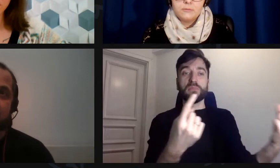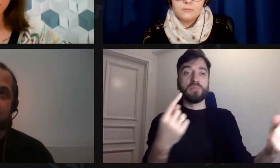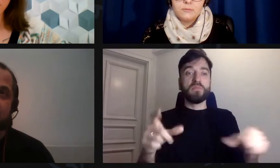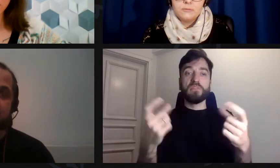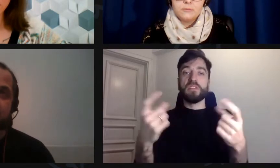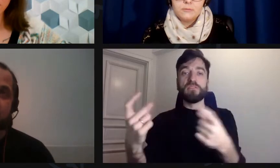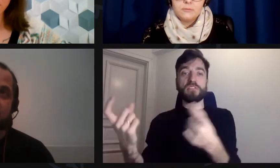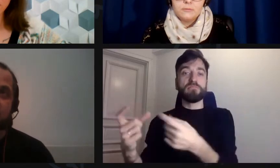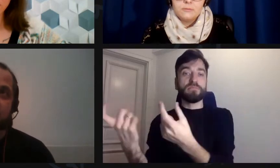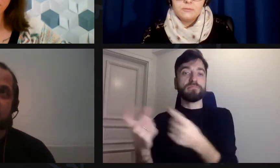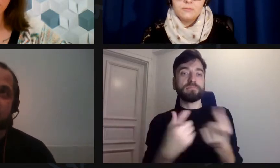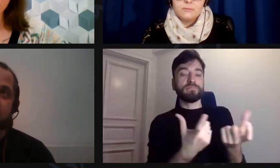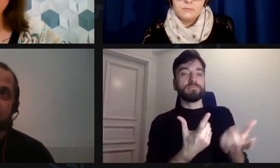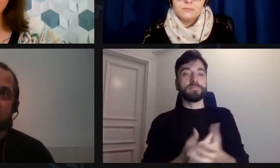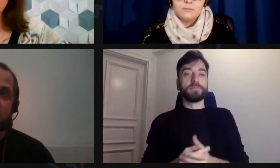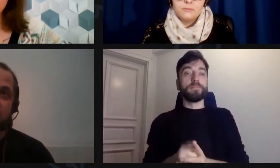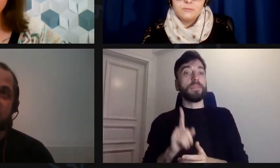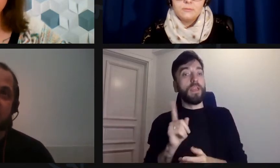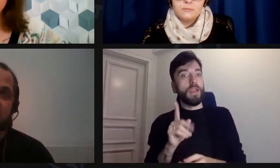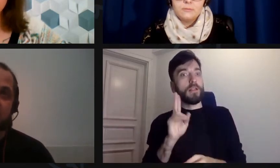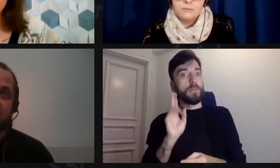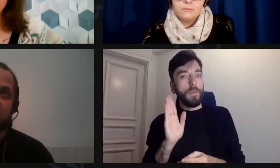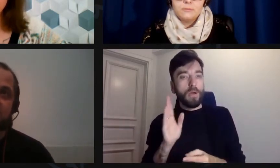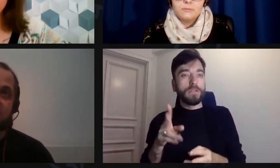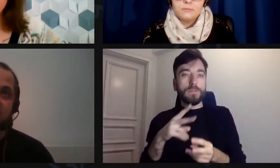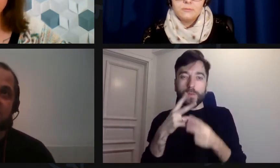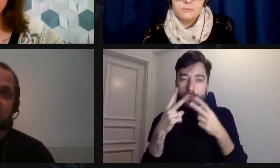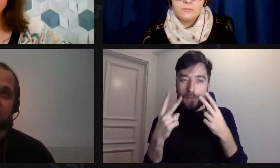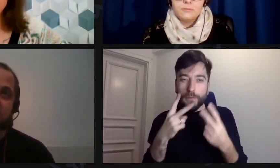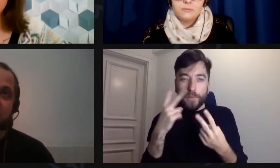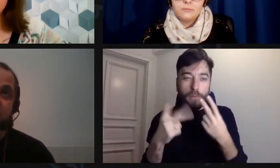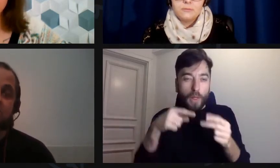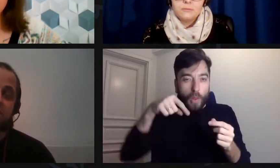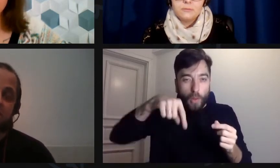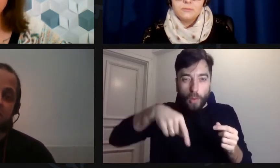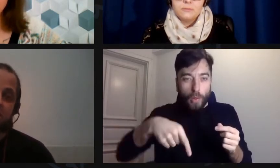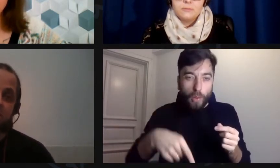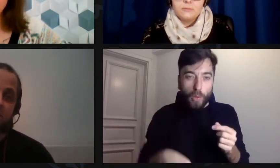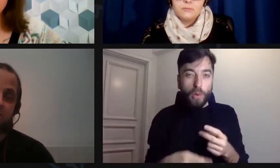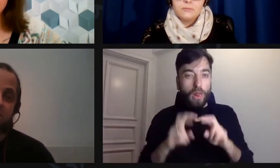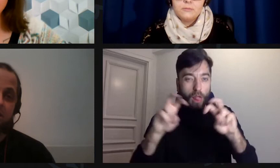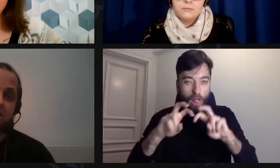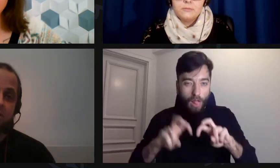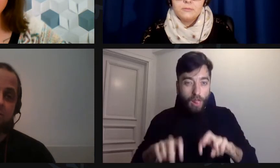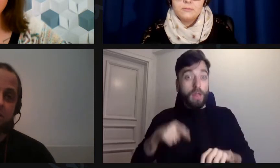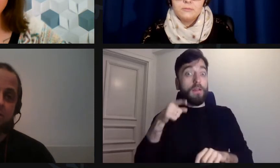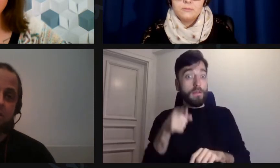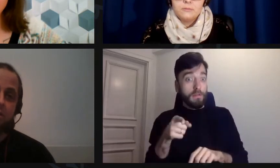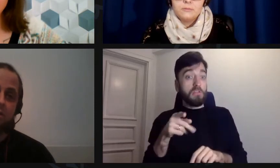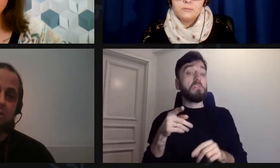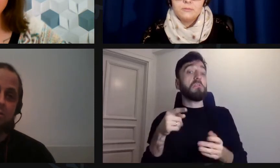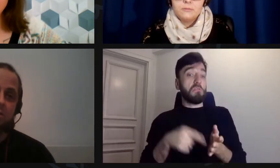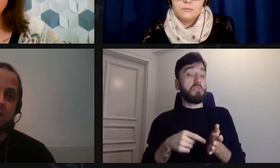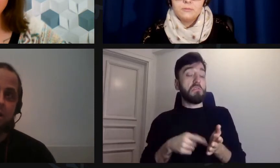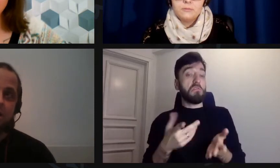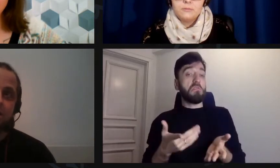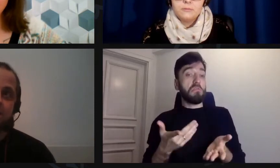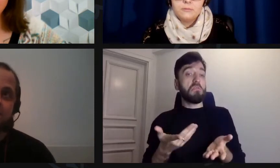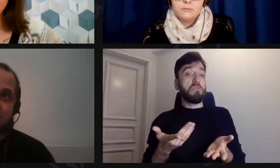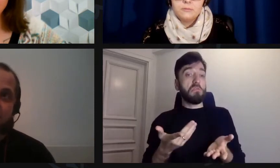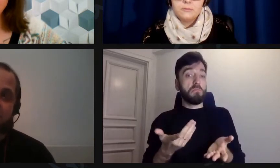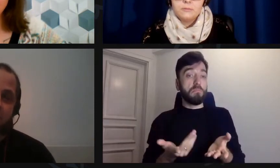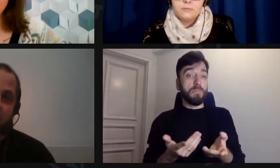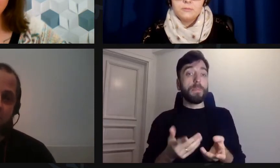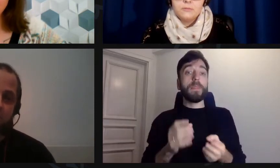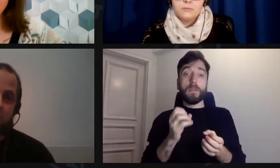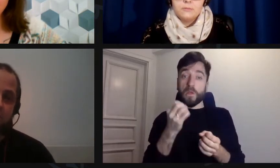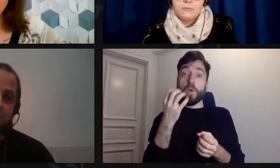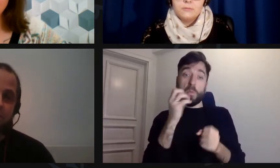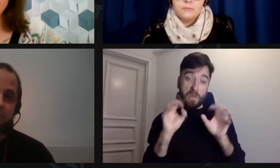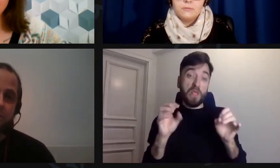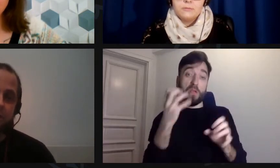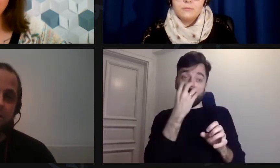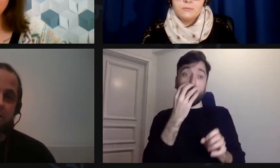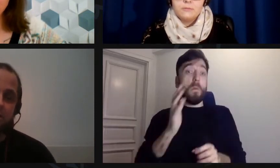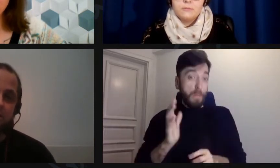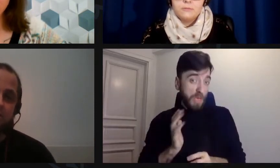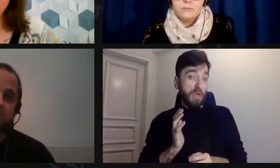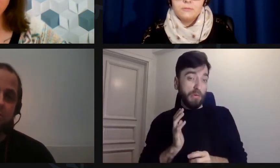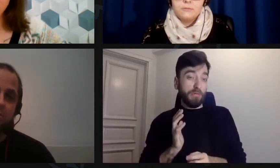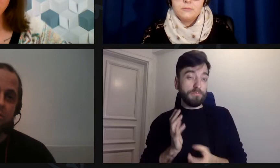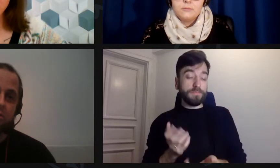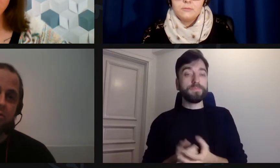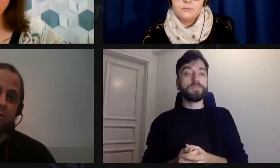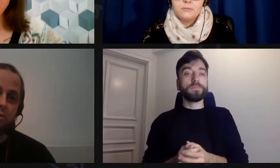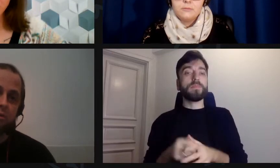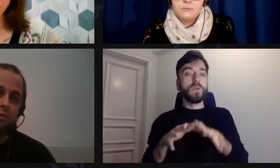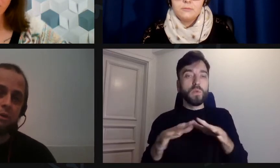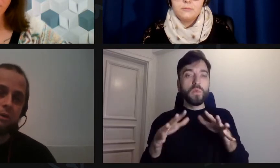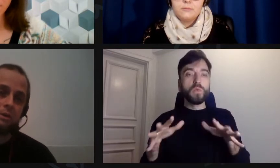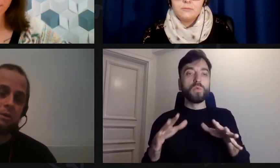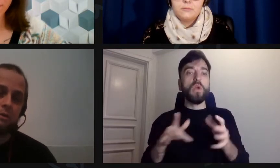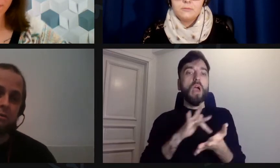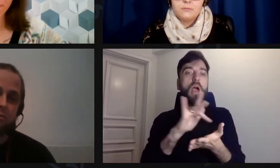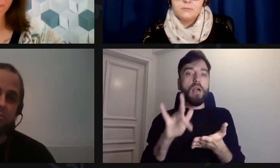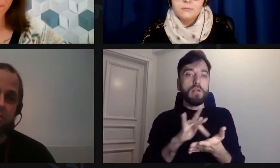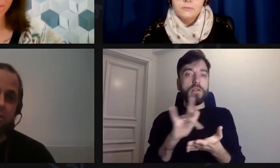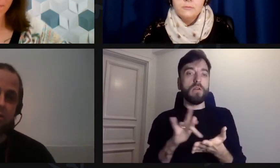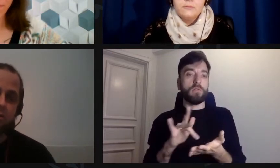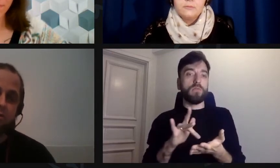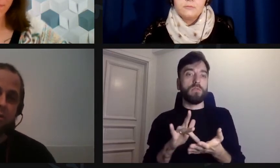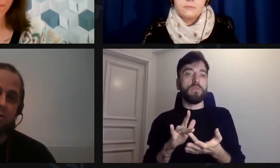Potem jak się zaczęło to wdrażać i wgryzać okazało się, że takich działań pedagogiki cyrku całkiem dużo było w Polsce, szczególnie ośrodek w Brodnicy.